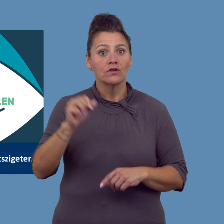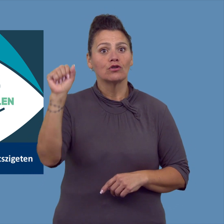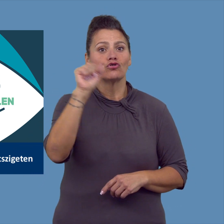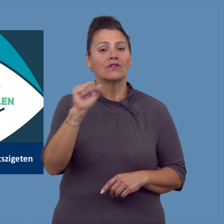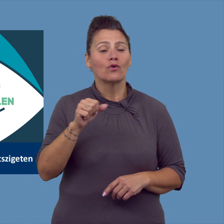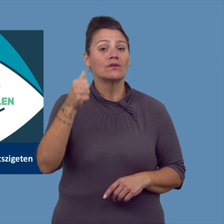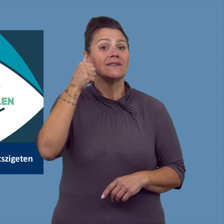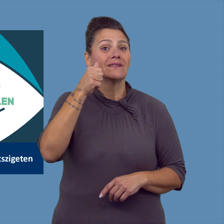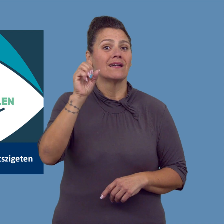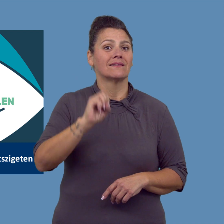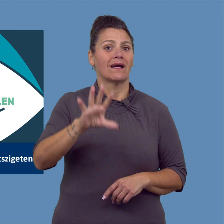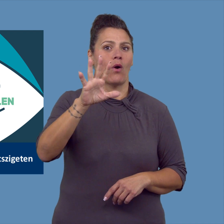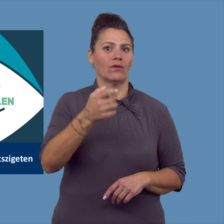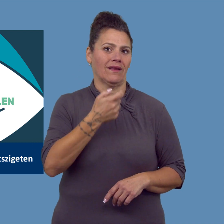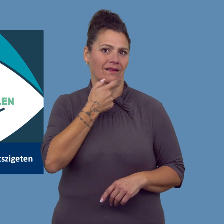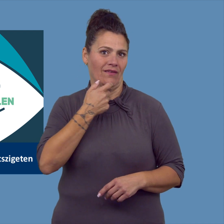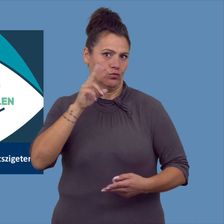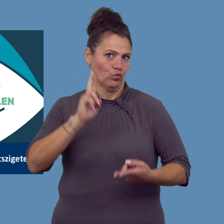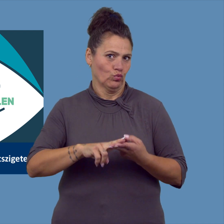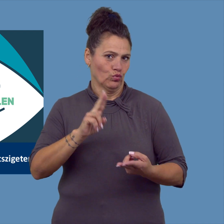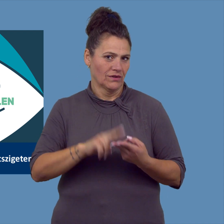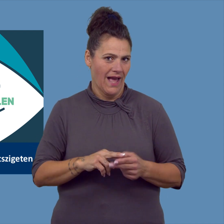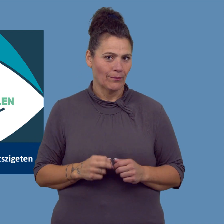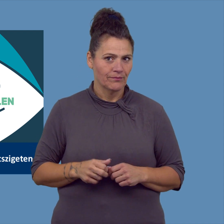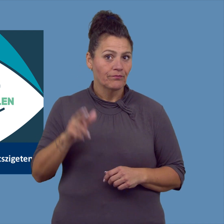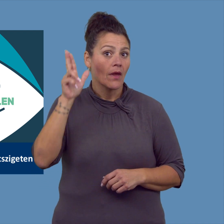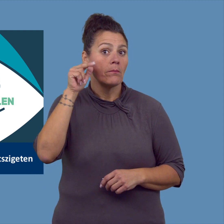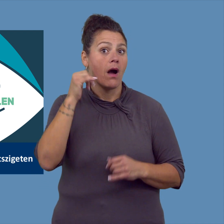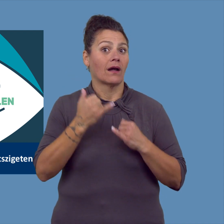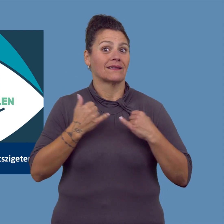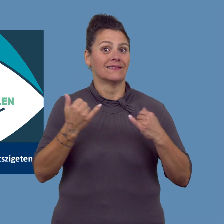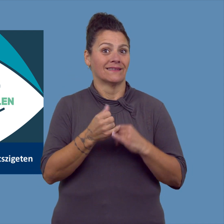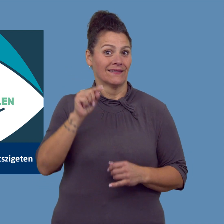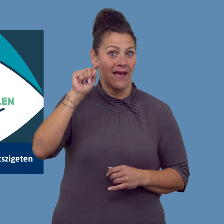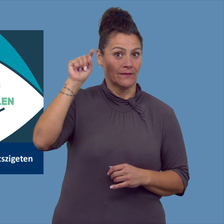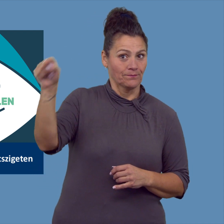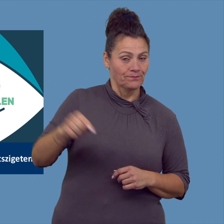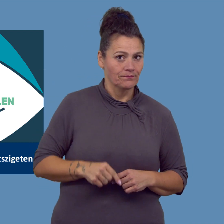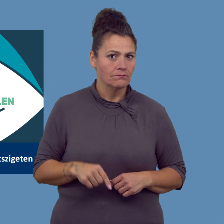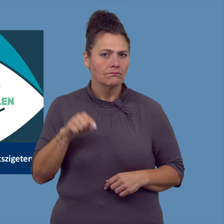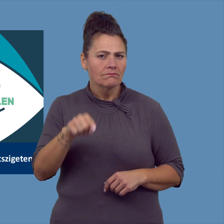és a SINOSZ 115 éves ünnepségét a Margitszigeten.